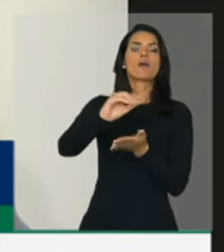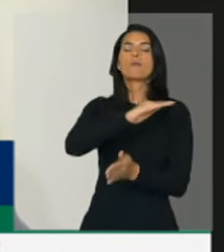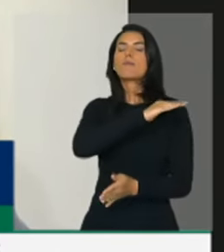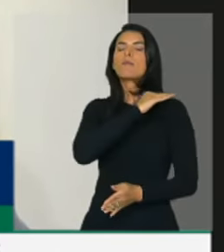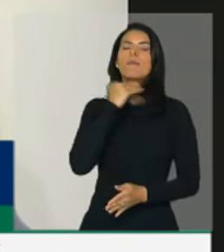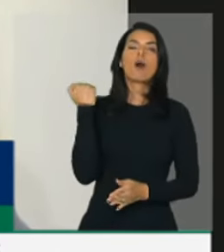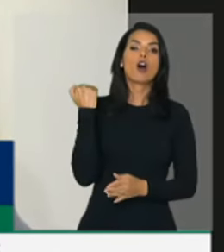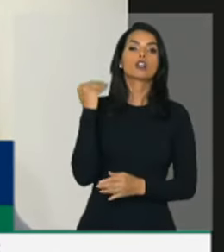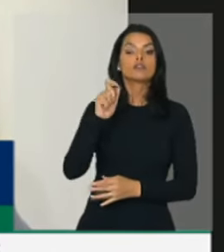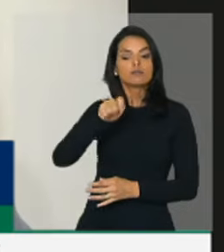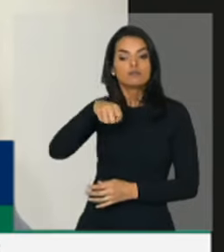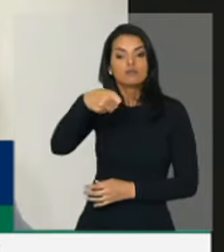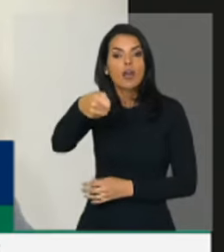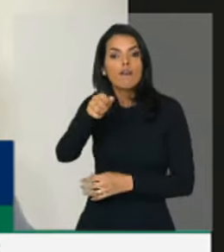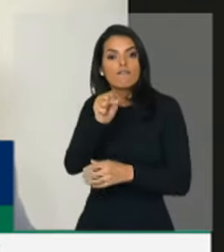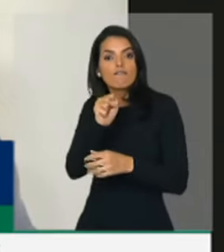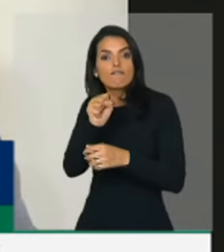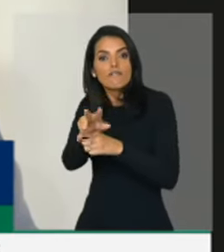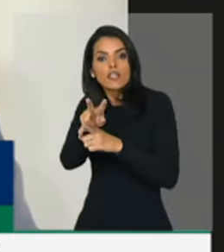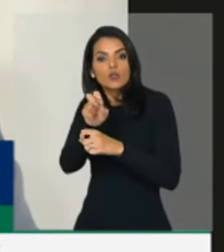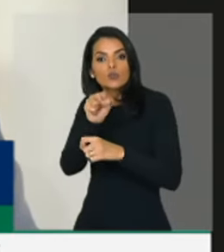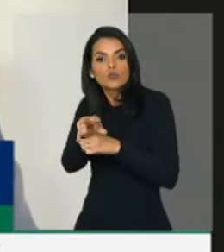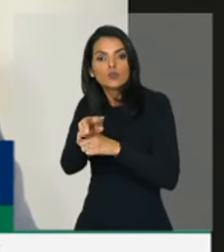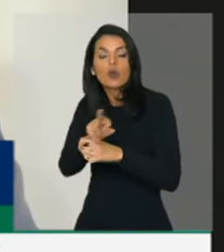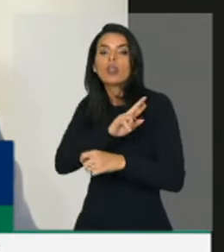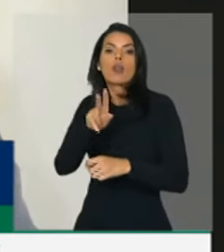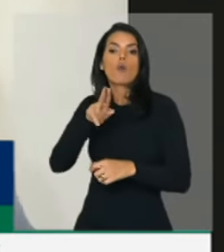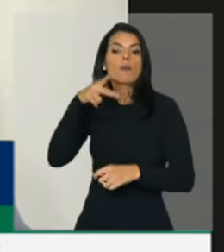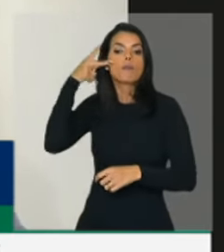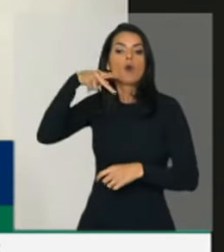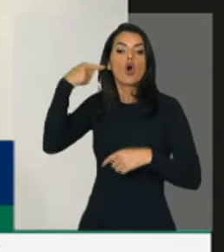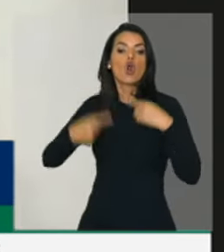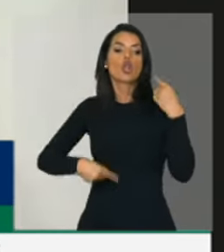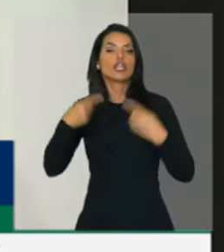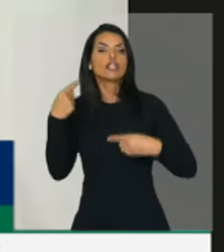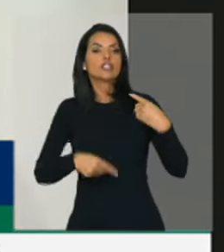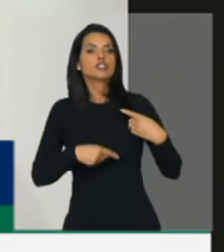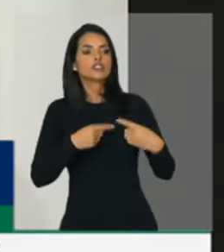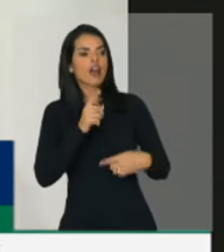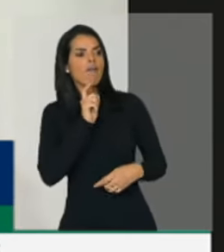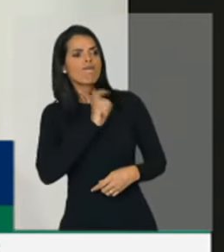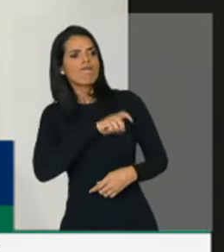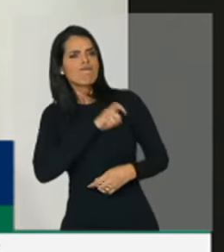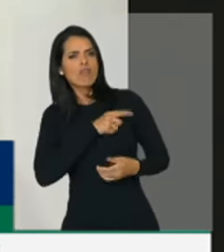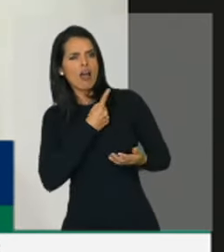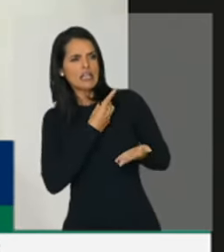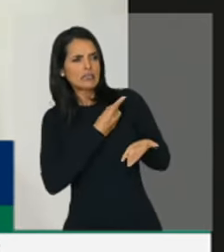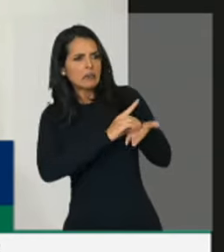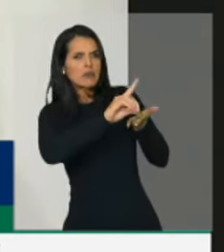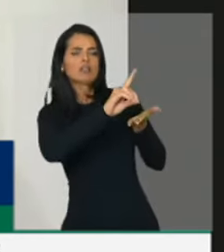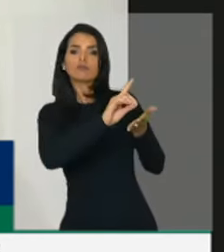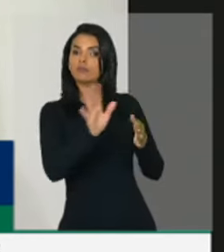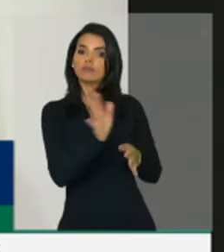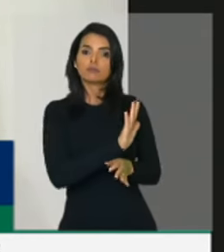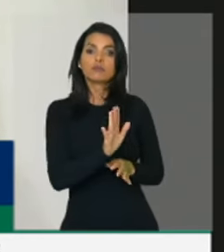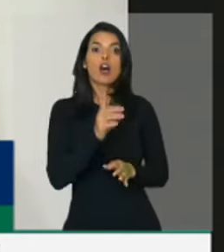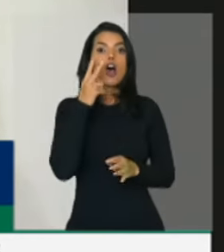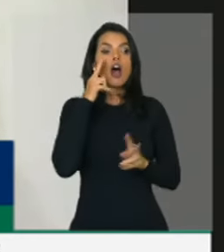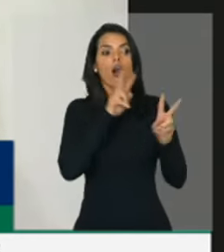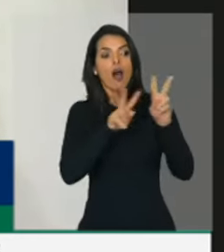POLÍTICA. ATÉ PORQUE SE VOCÊ ANALISAR O QUE ESTÁ ACONTECENDO NO MUNDO EM TERMOS DE VACINA, NÓS TEMOS 130